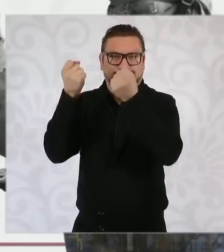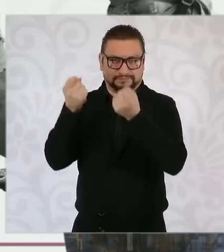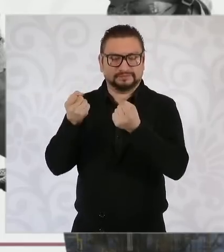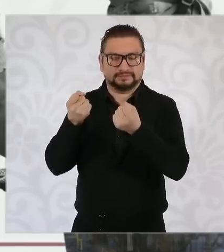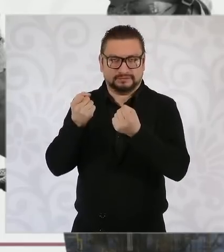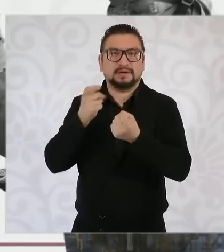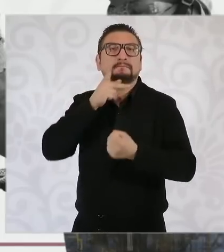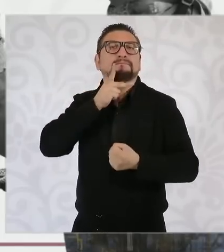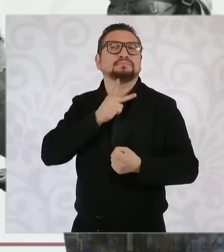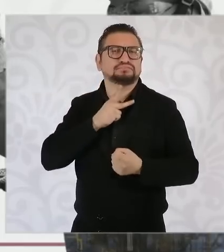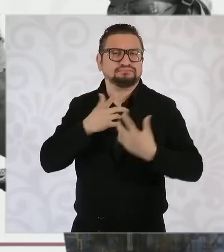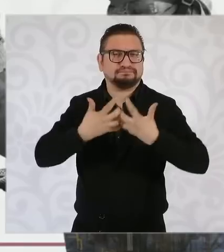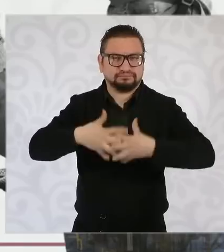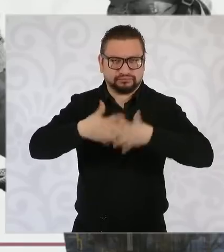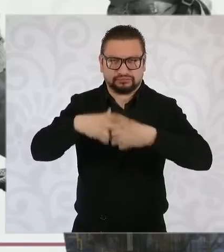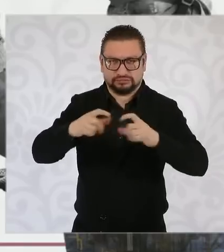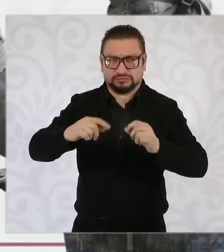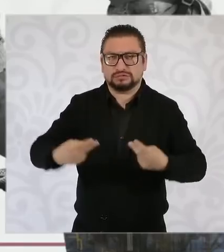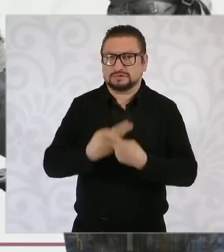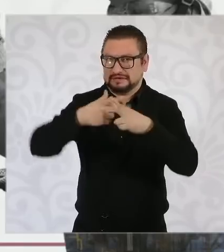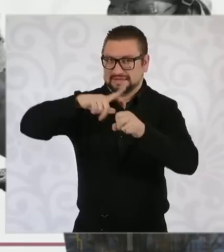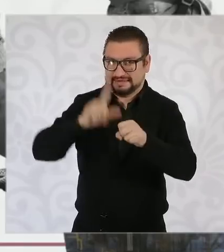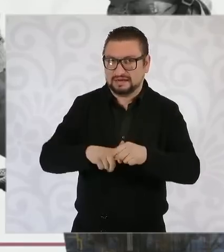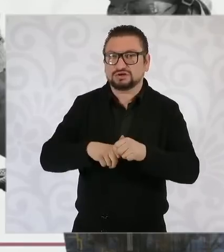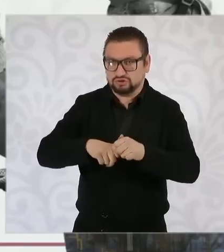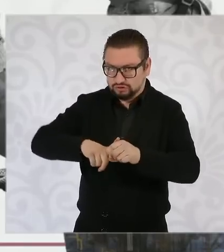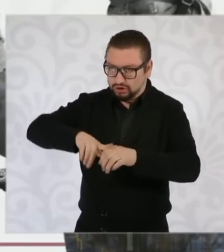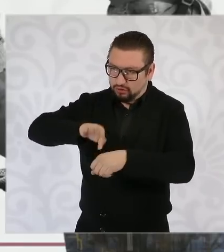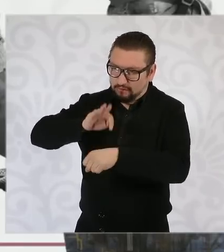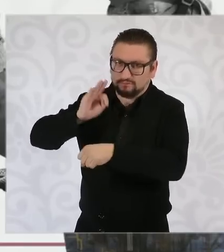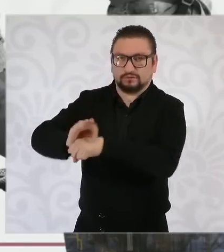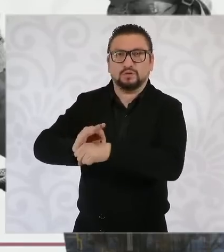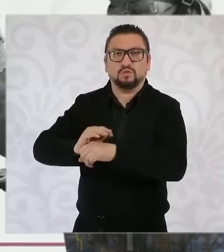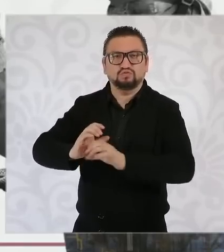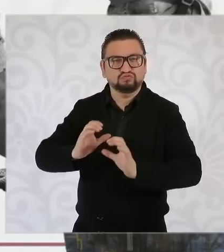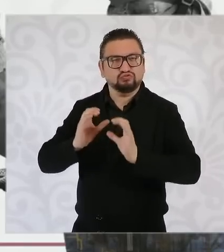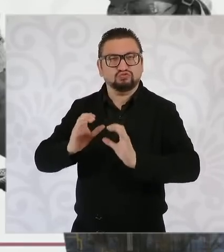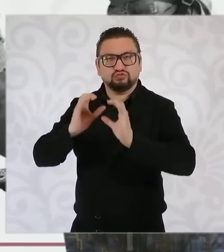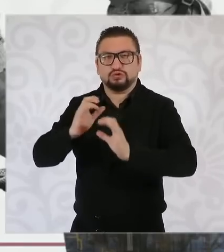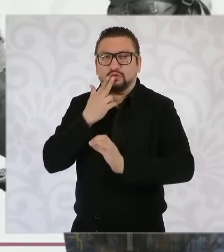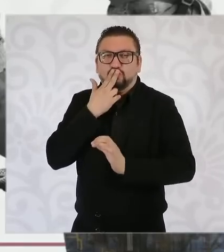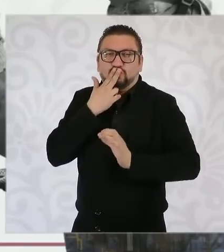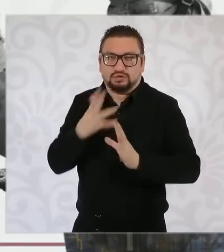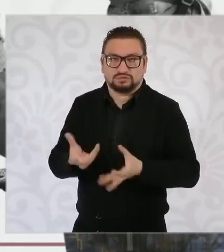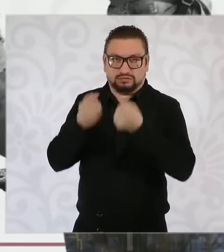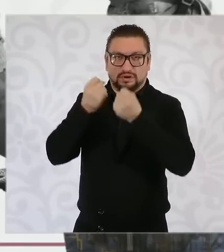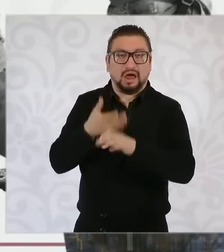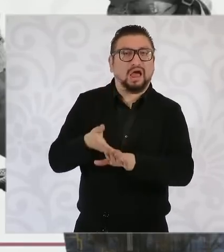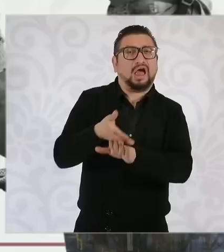petroquímica nacional que también fue abandonada con la privatización y se rescata la producción de